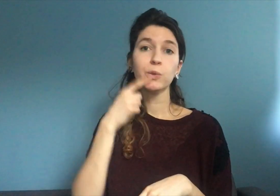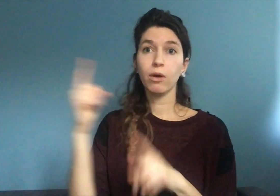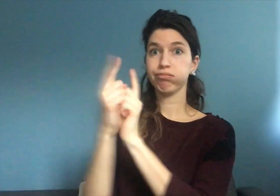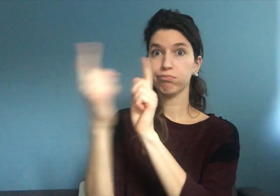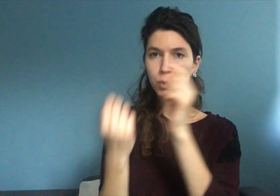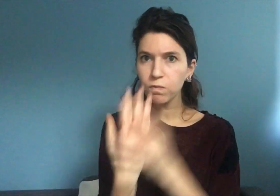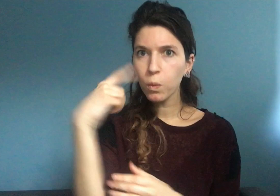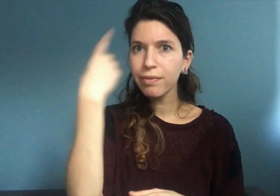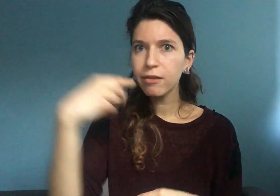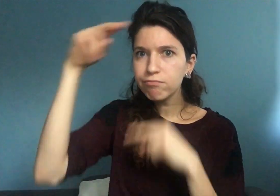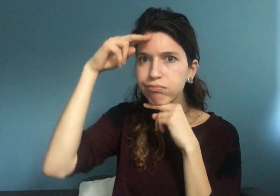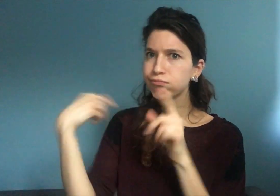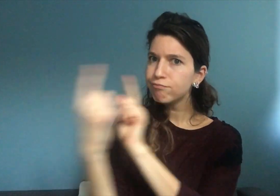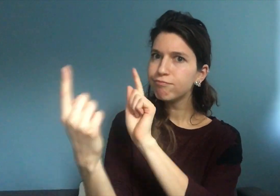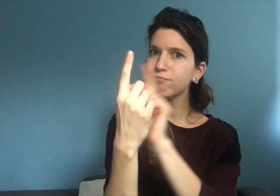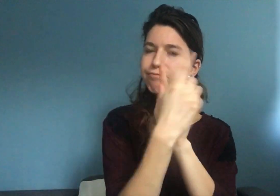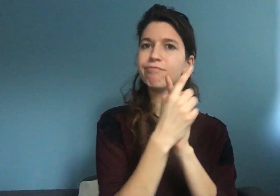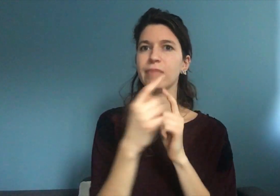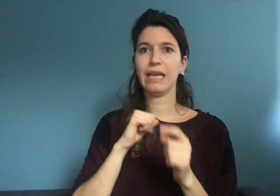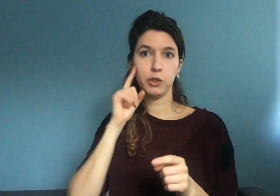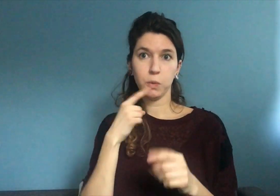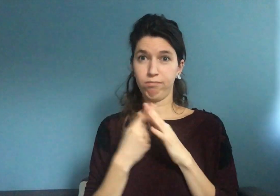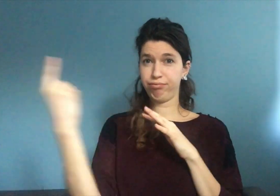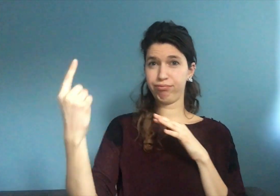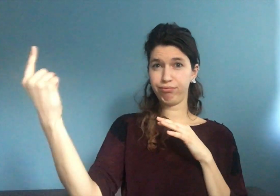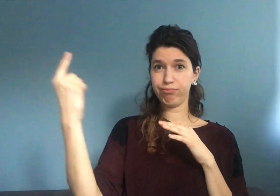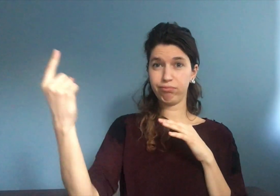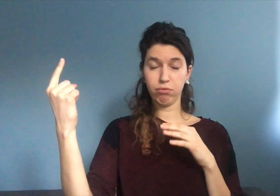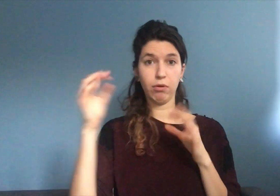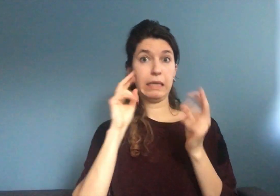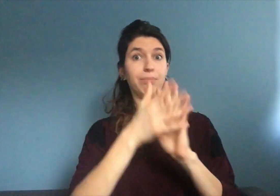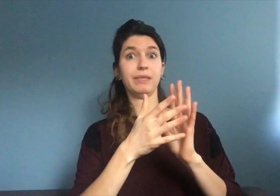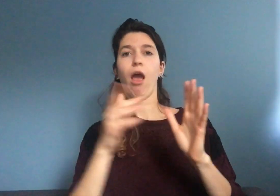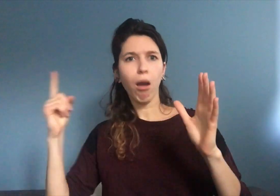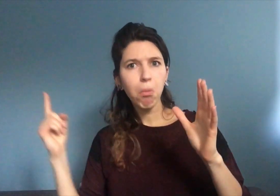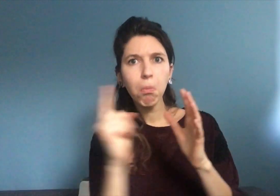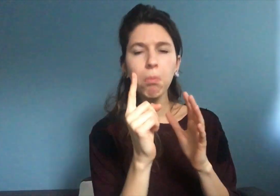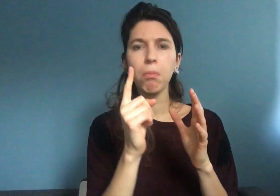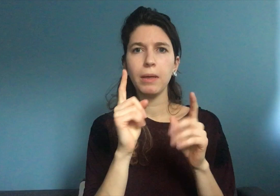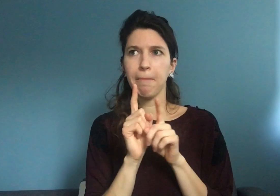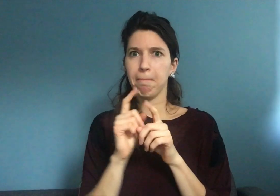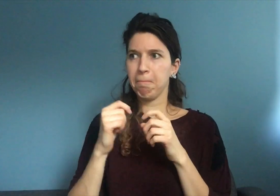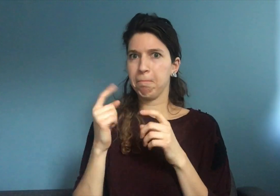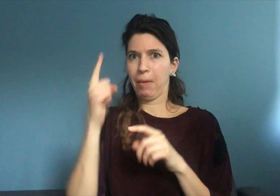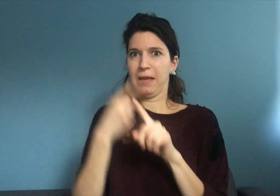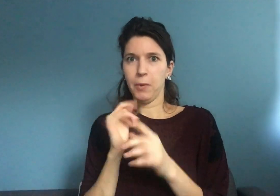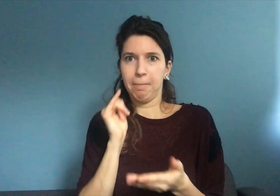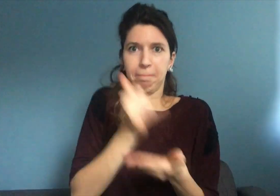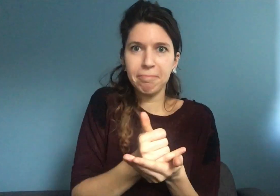J'ai aussi pu rencontrer des sourds que je ne connaissais pas, dont certains étaient isolés et ont ainsi pu rentrer en contact et découvrir le monde des sourds